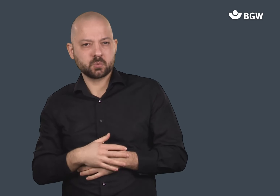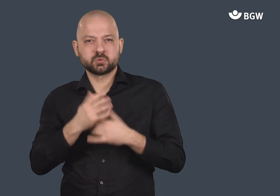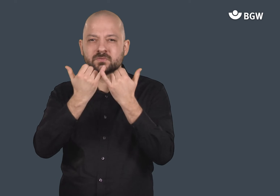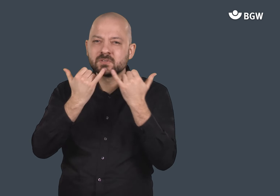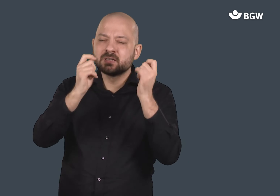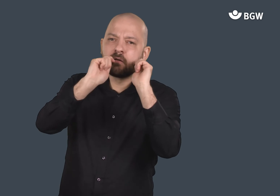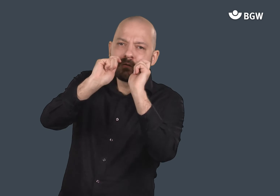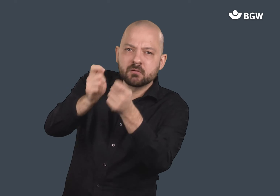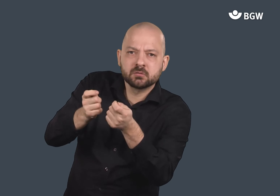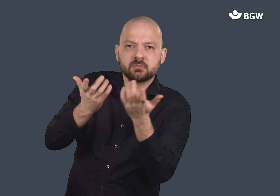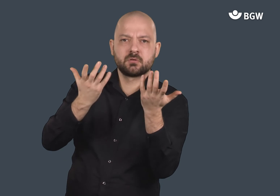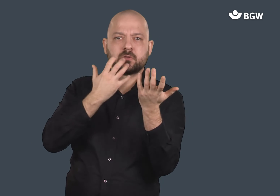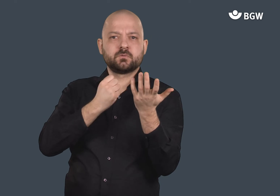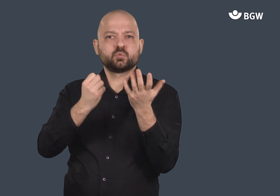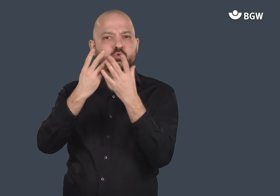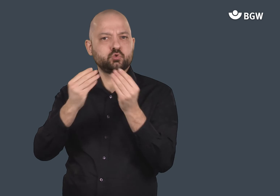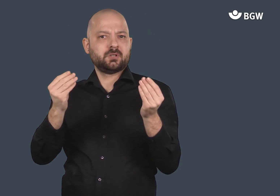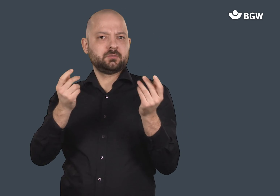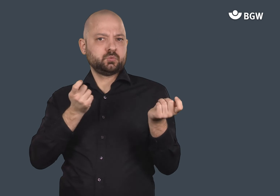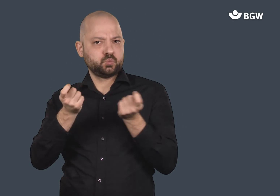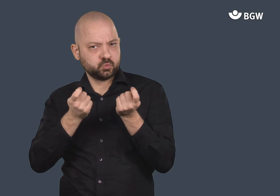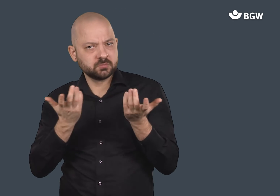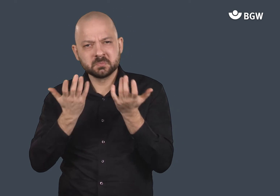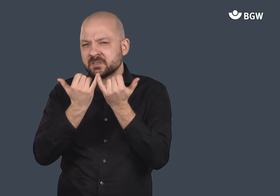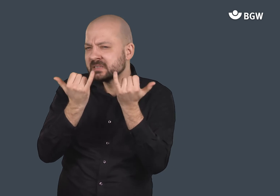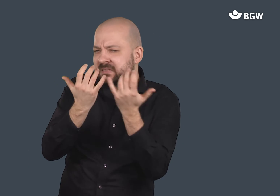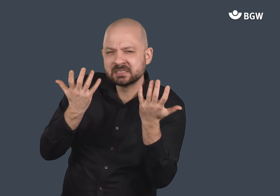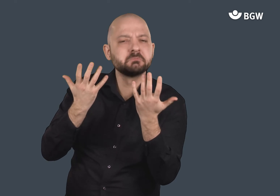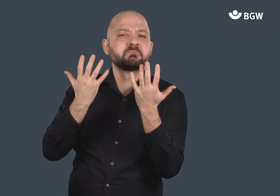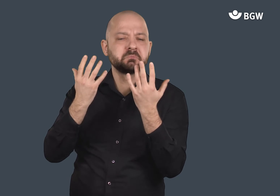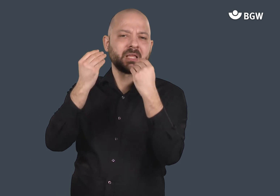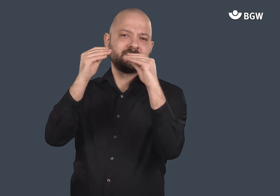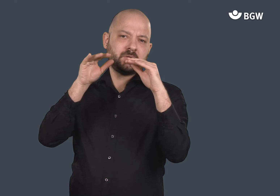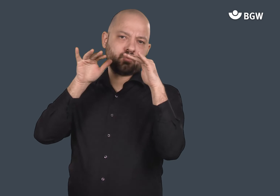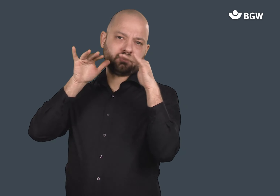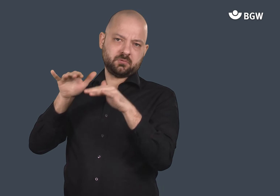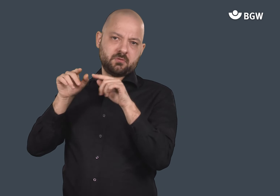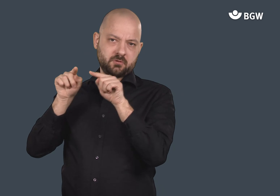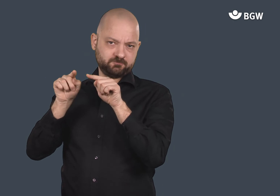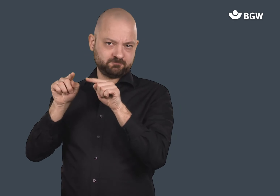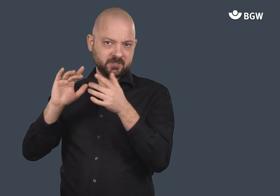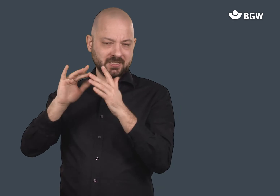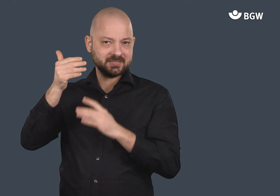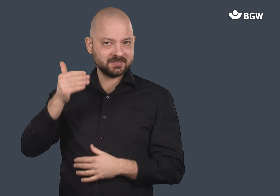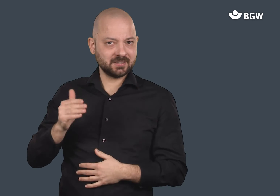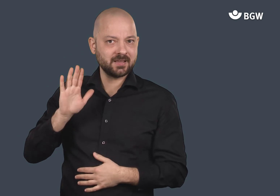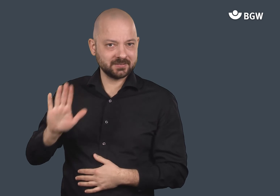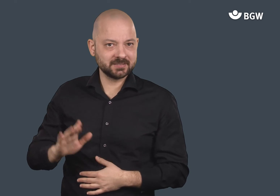und wie Sie den Antrag auf Schlichtung stellen.